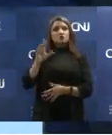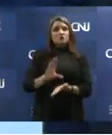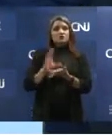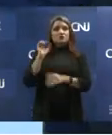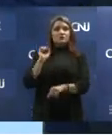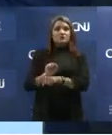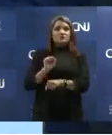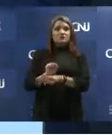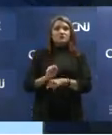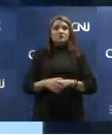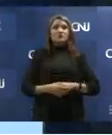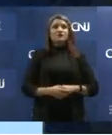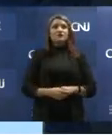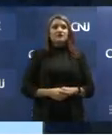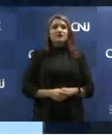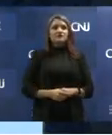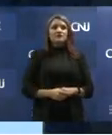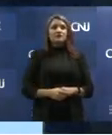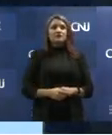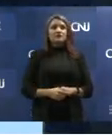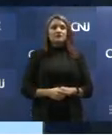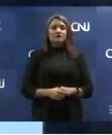parecer do relator, mas em vista também